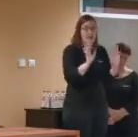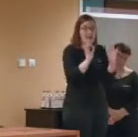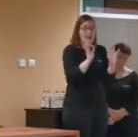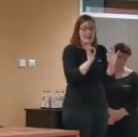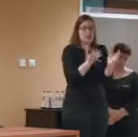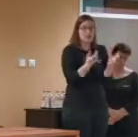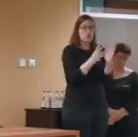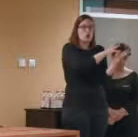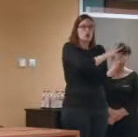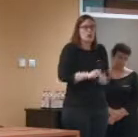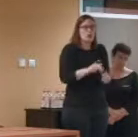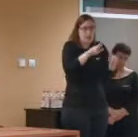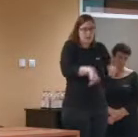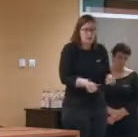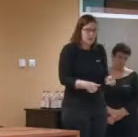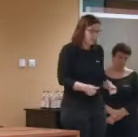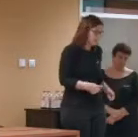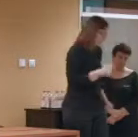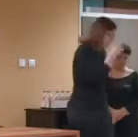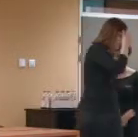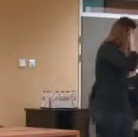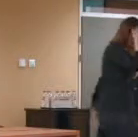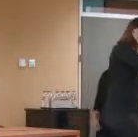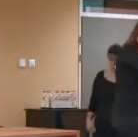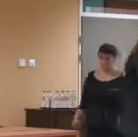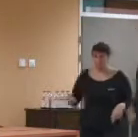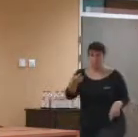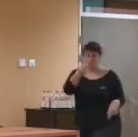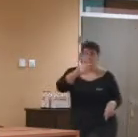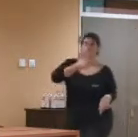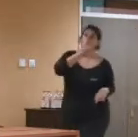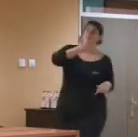quitarle que sea noticia, y es nuestro trabajo contar lo que los políticos